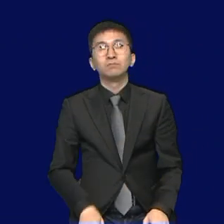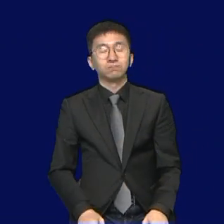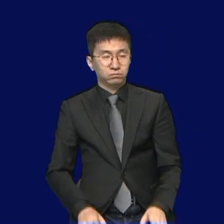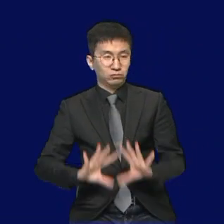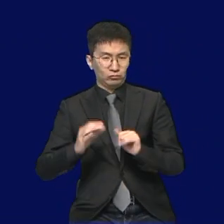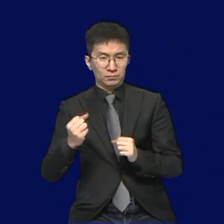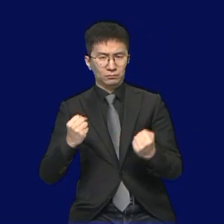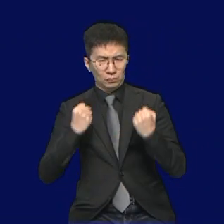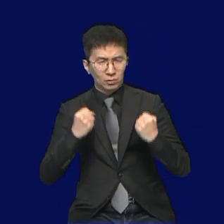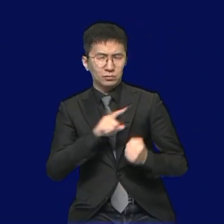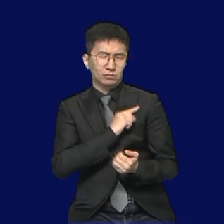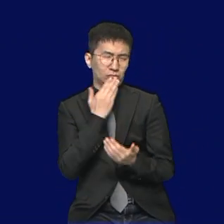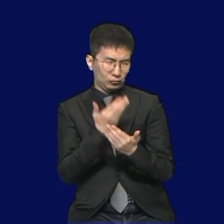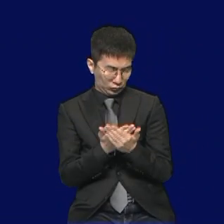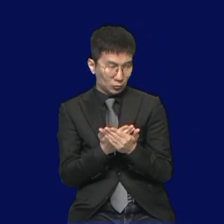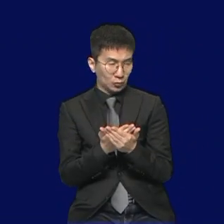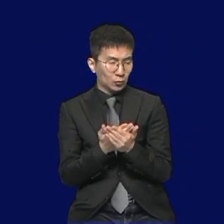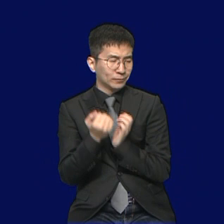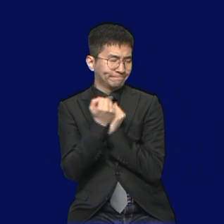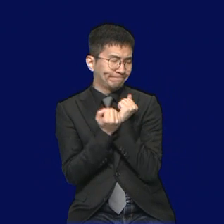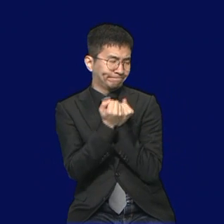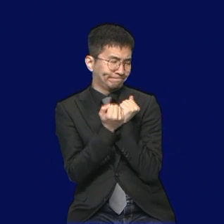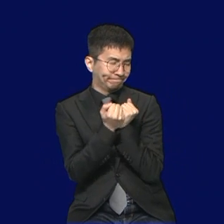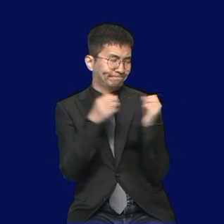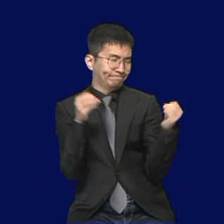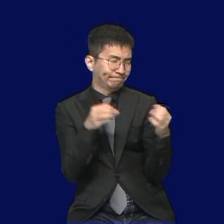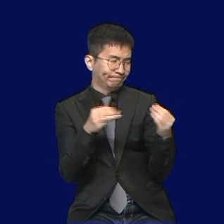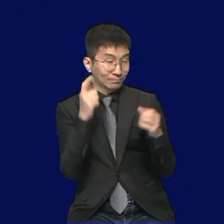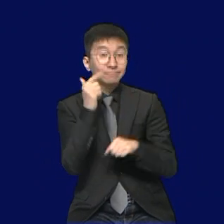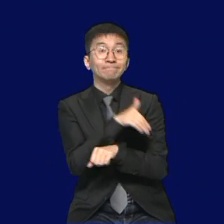국민 건강을 최우선으로 삼는다는 원칙 하에 필요한 말을 하게 될 것이라고